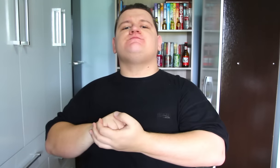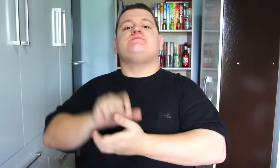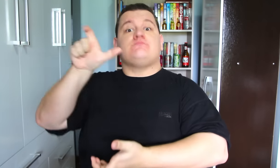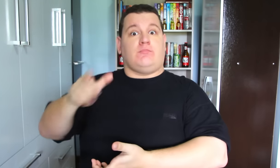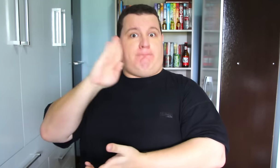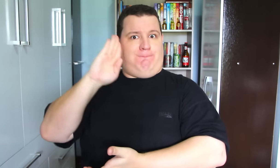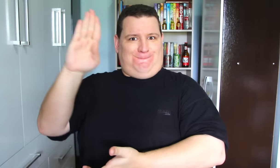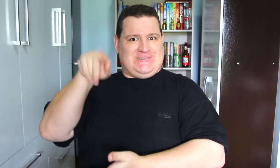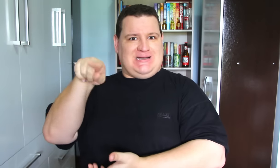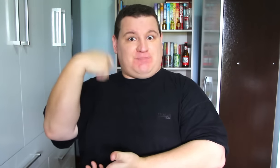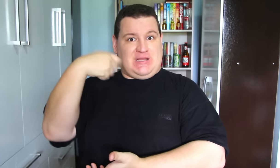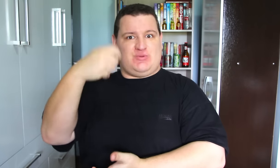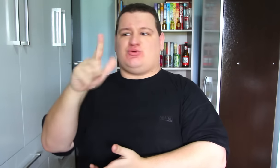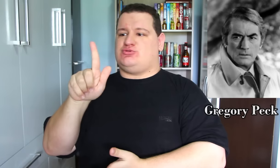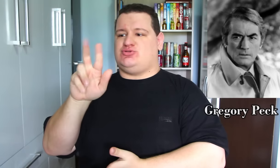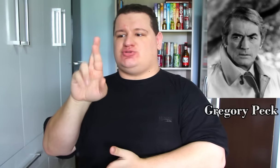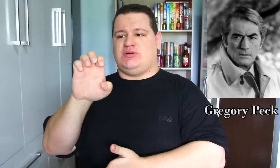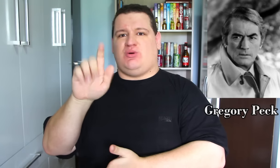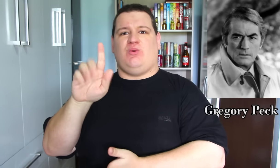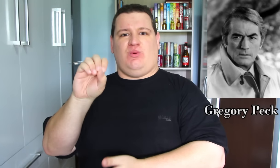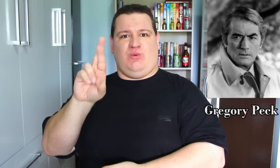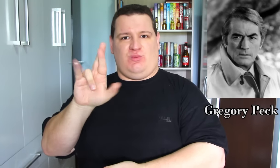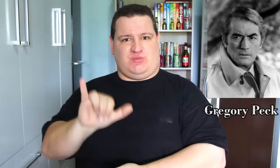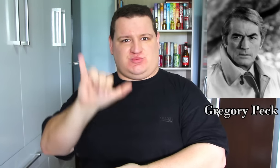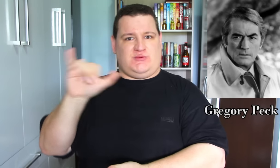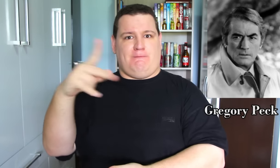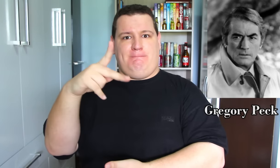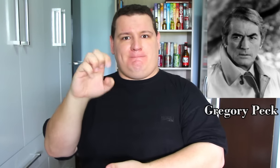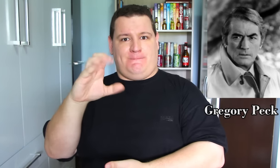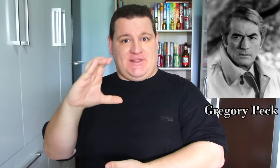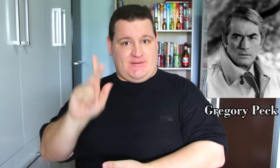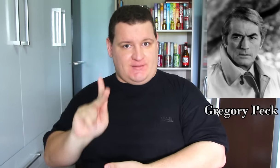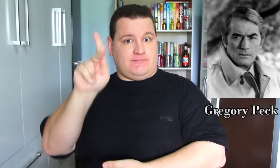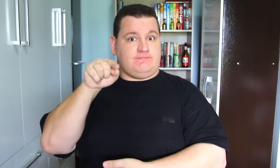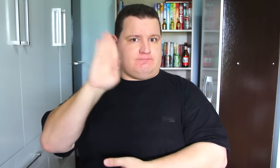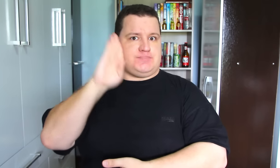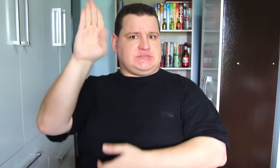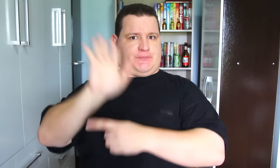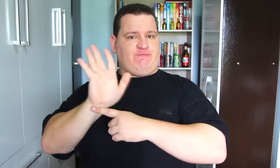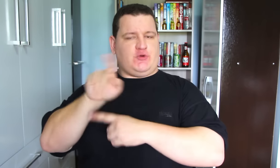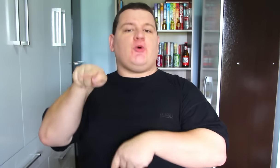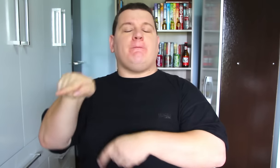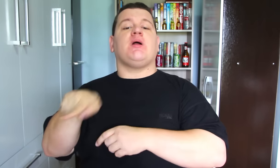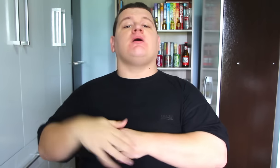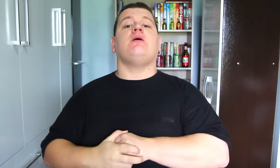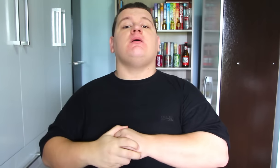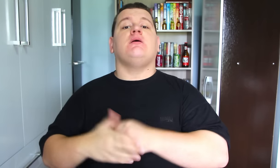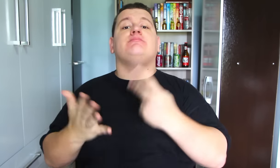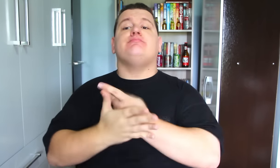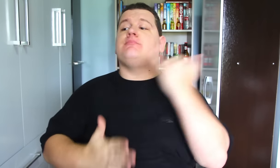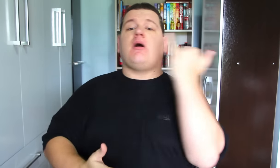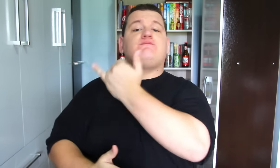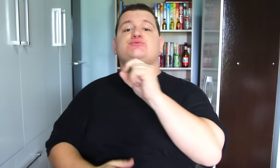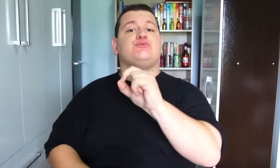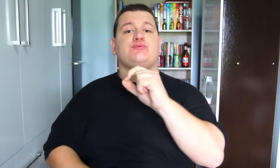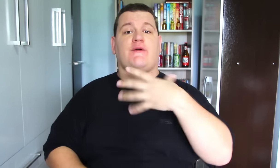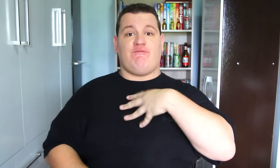o ator principal do filme, Gregory Peck, recebeu notícia que